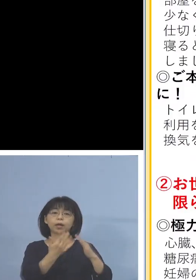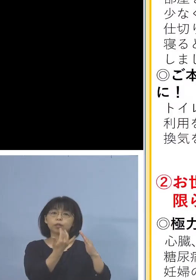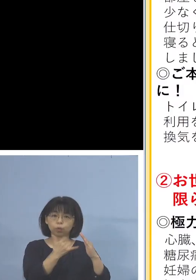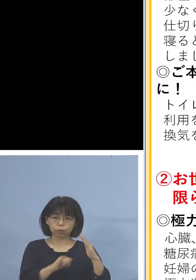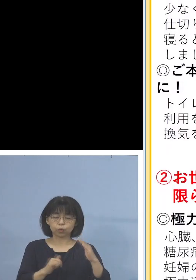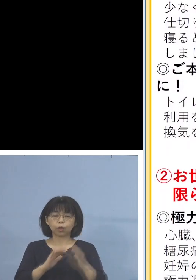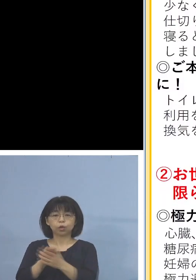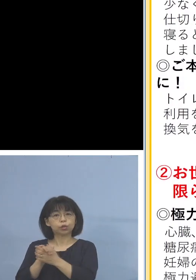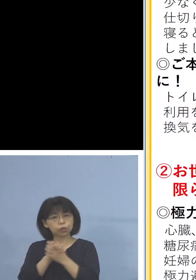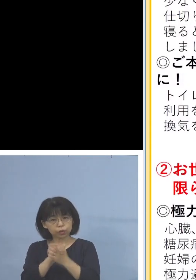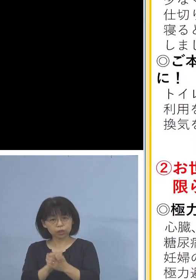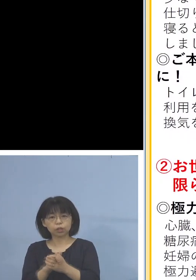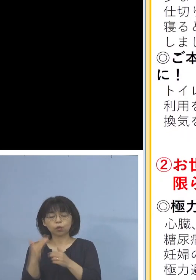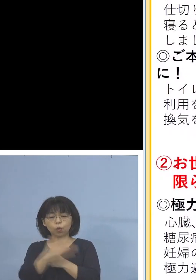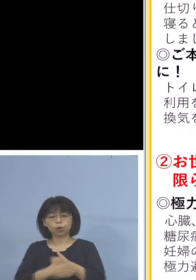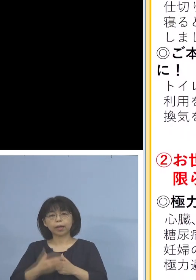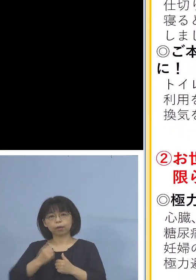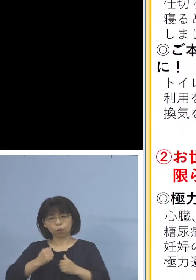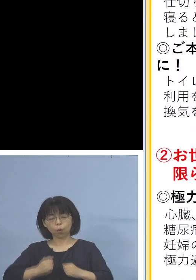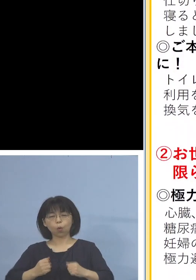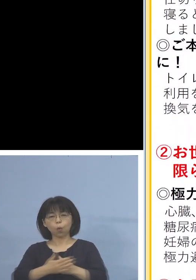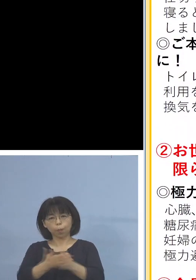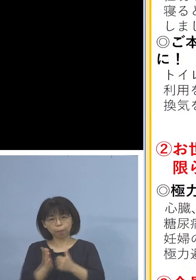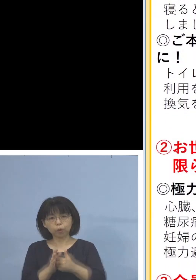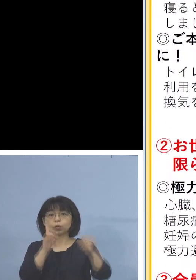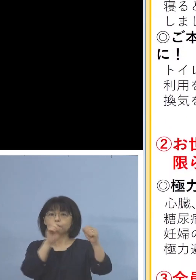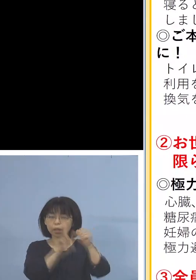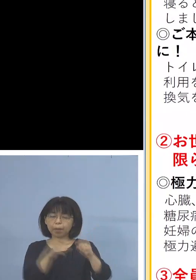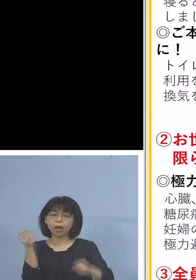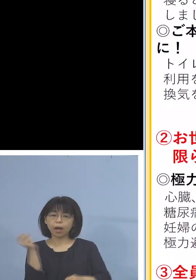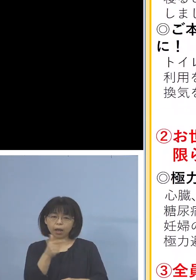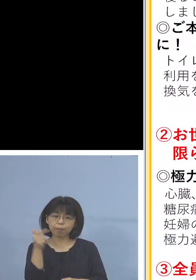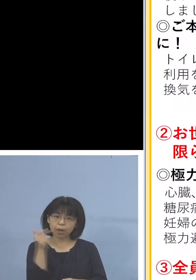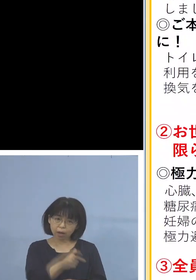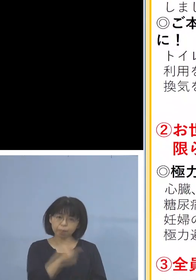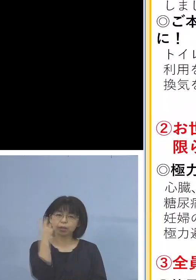早め早めに検査を受けていただくよう 是非よろしくお願いいたします